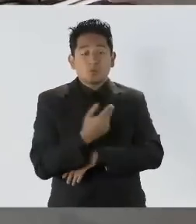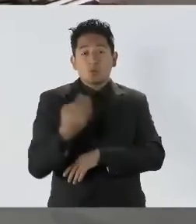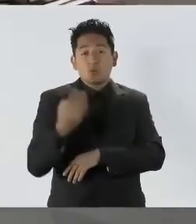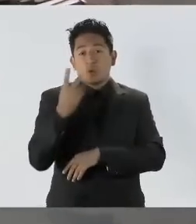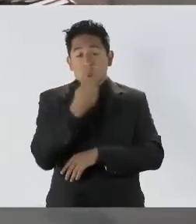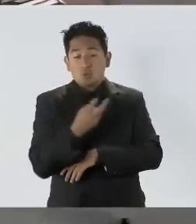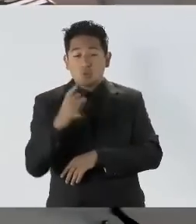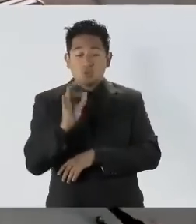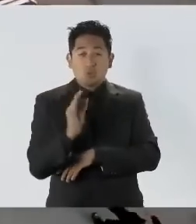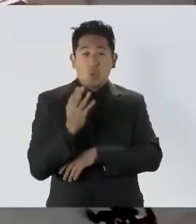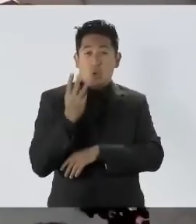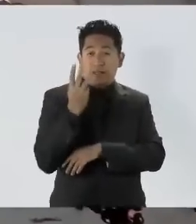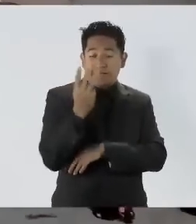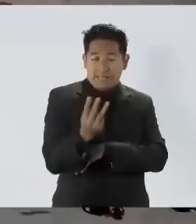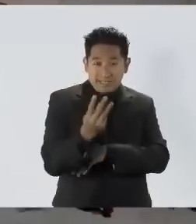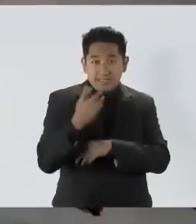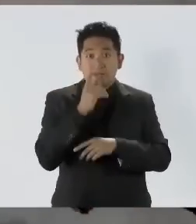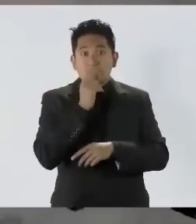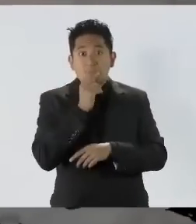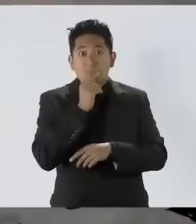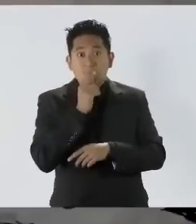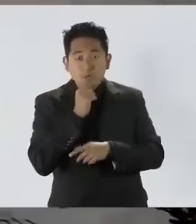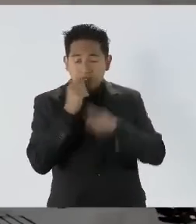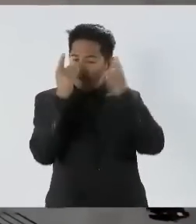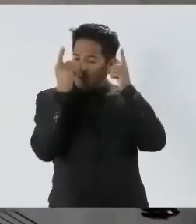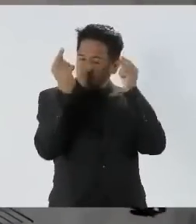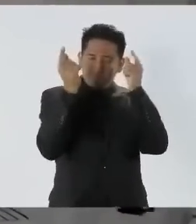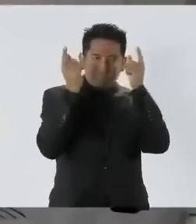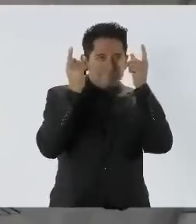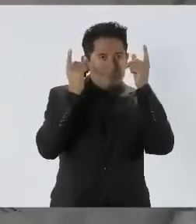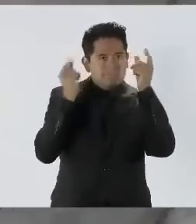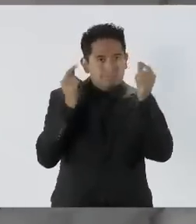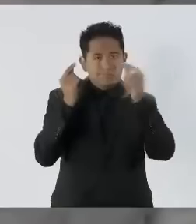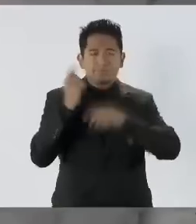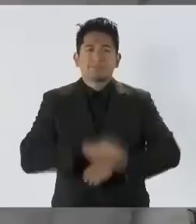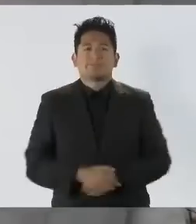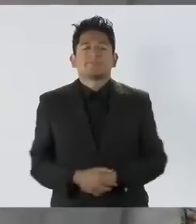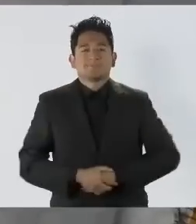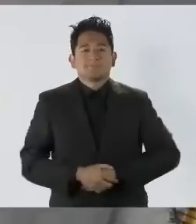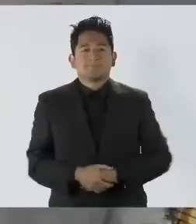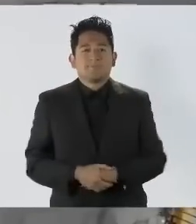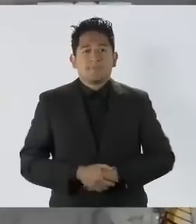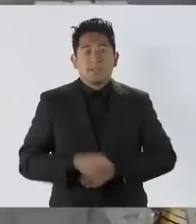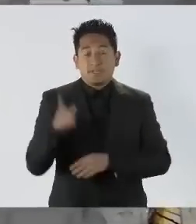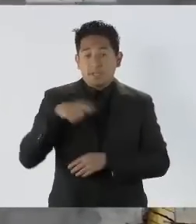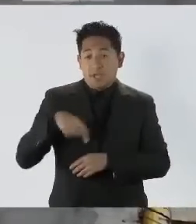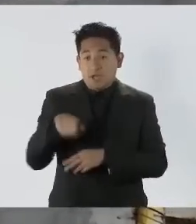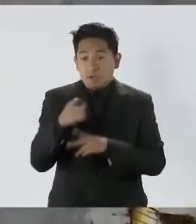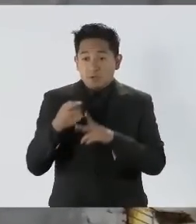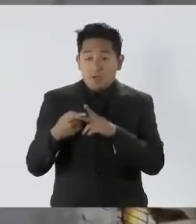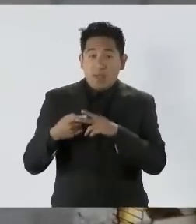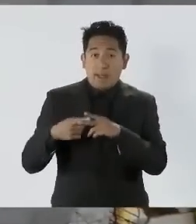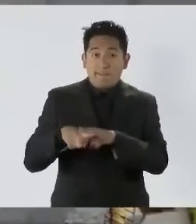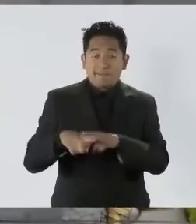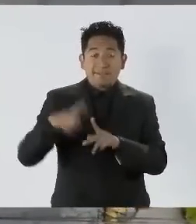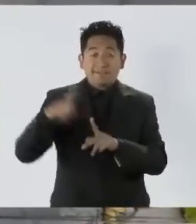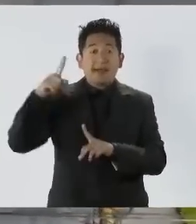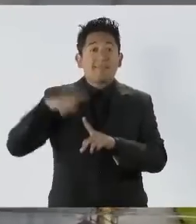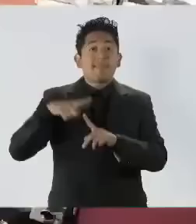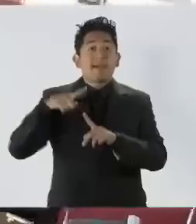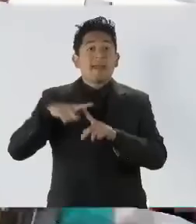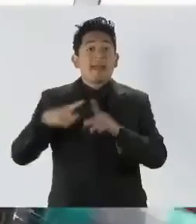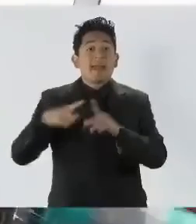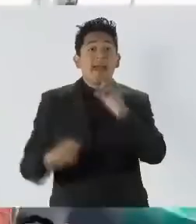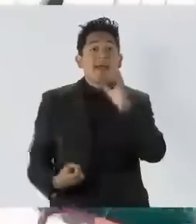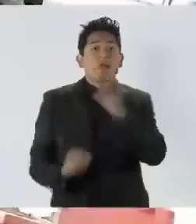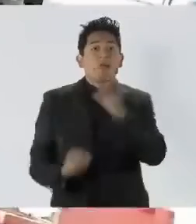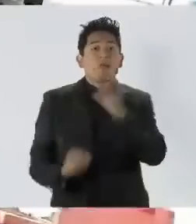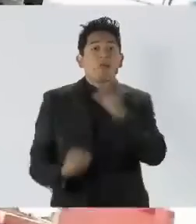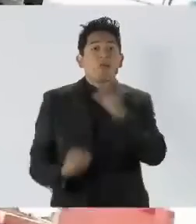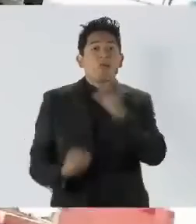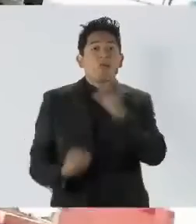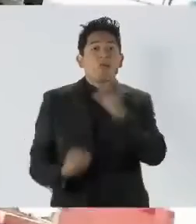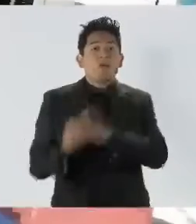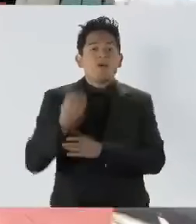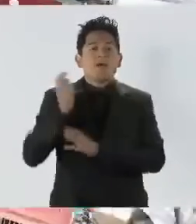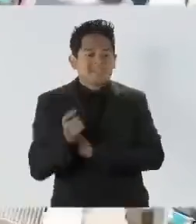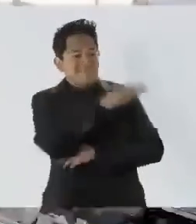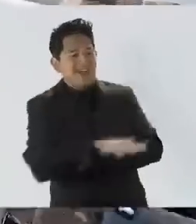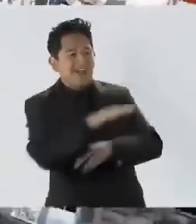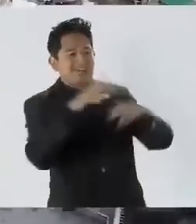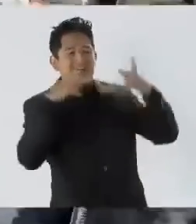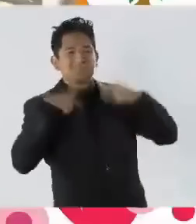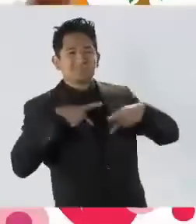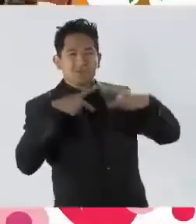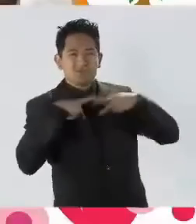e iniciaron una nueva tarea que es cuidar a la población Yo quiero pedir un aplauso aquí a todas